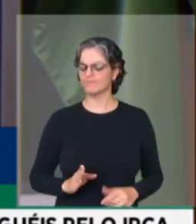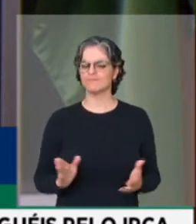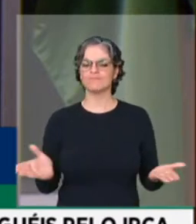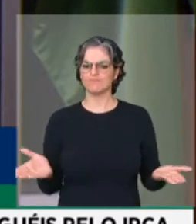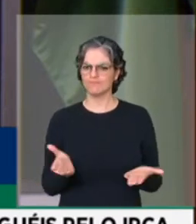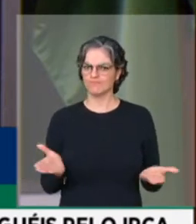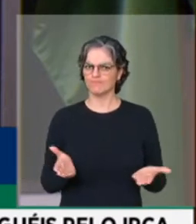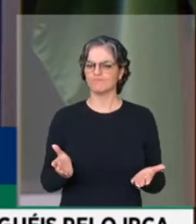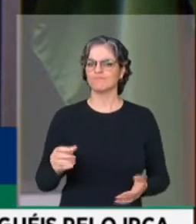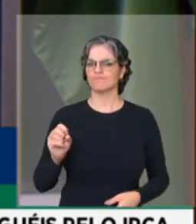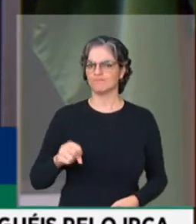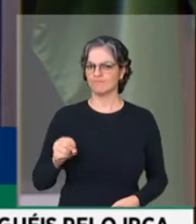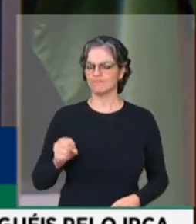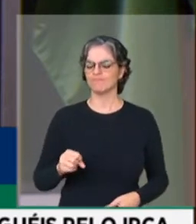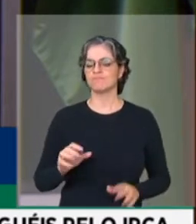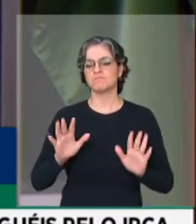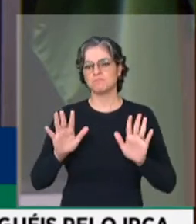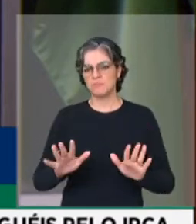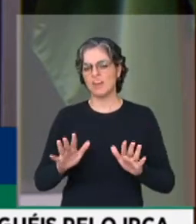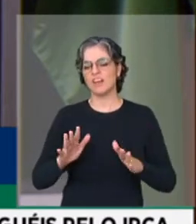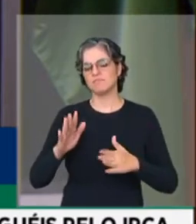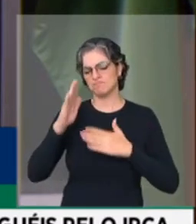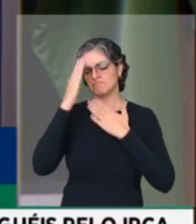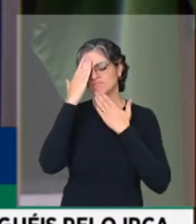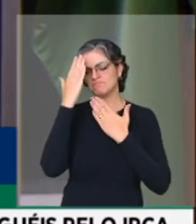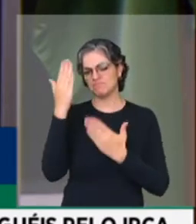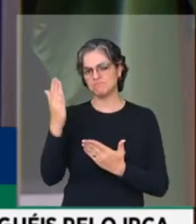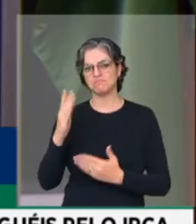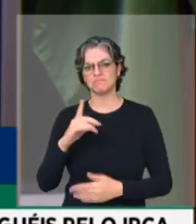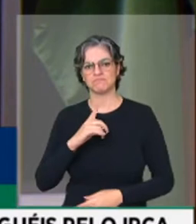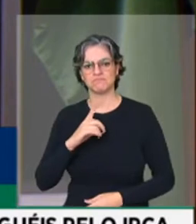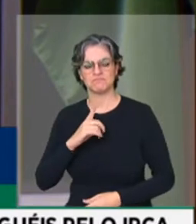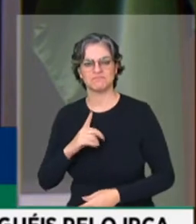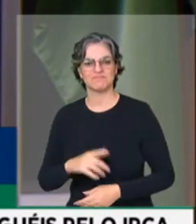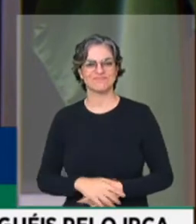ESTÁ ATRAVESSANDO... SÃO PALAVRAS DE AGRADECIMENTO. O